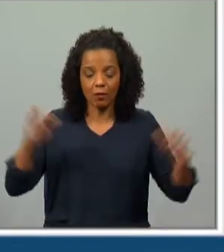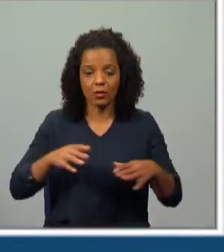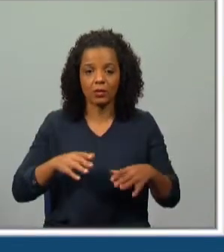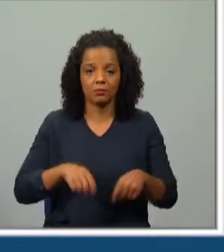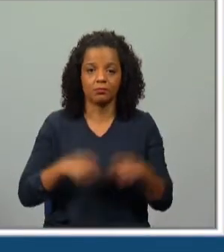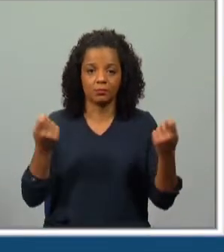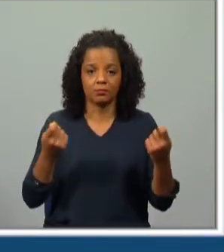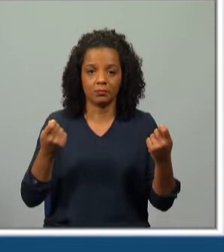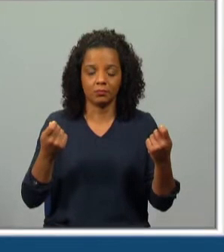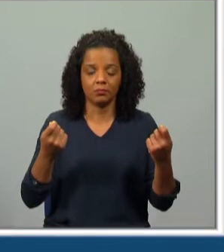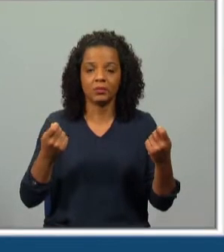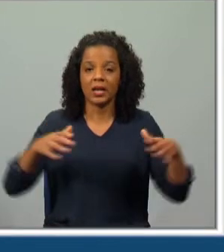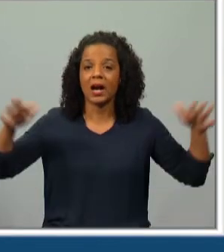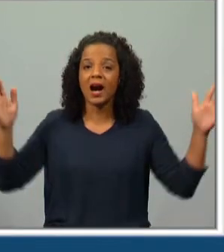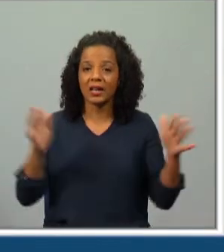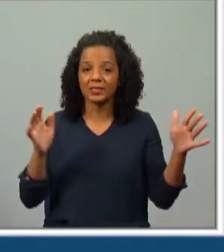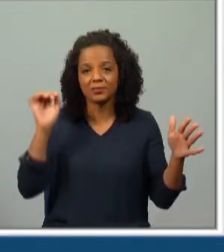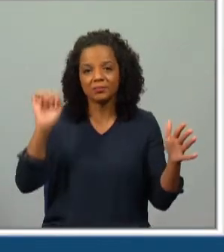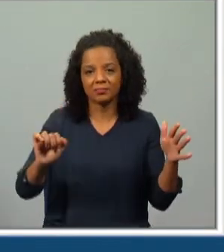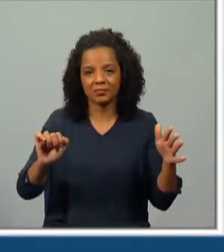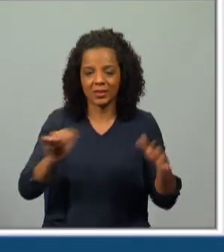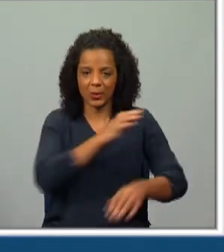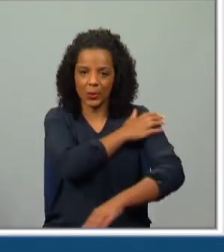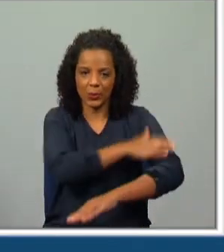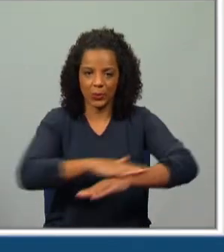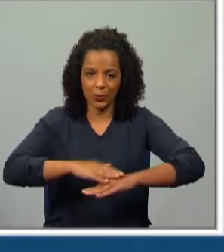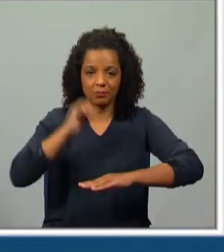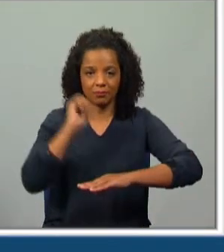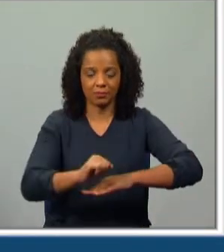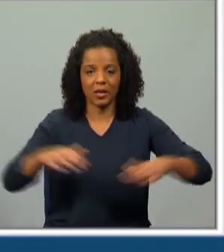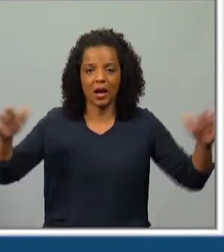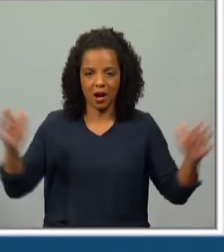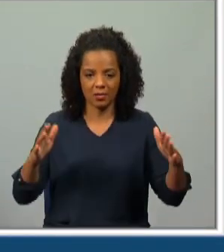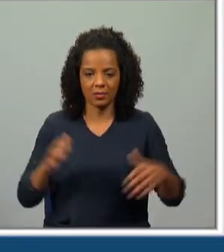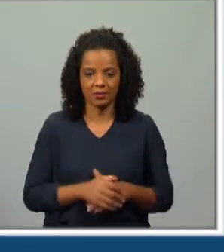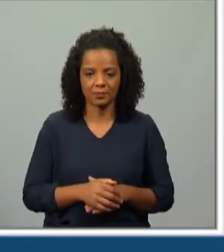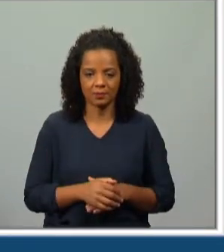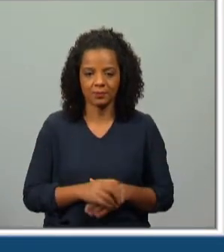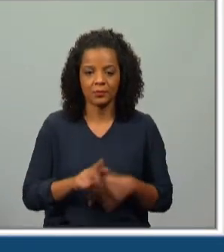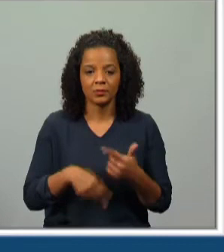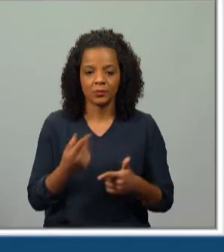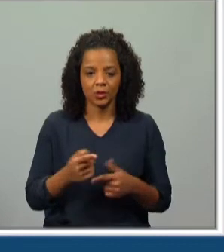e aqui temos a asa o membro ao lar da gaivota que permite voar e por fim sobre 在這裡，我們有翼成員到家海鷗讓你飛翔並最終飛過